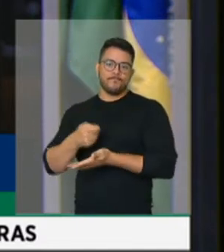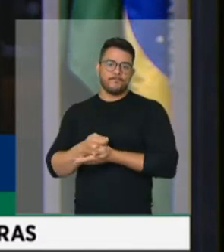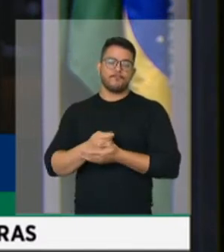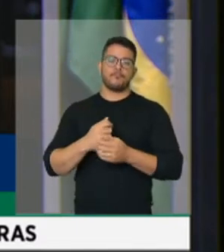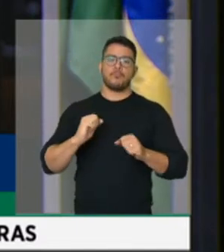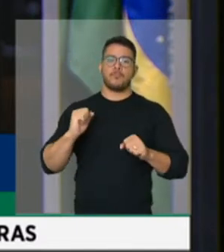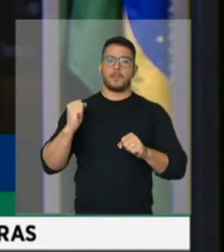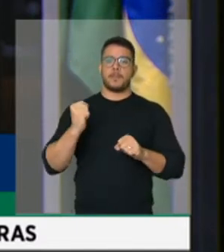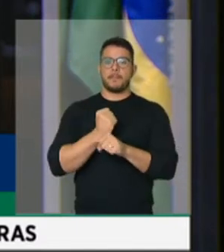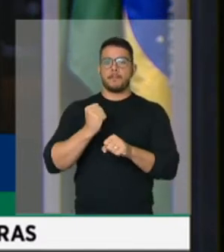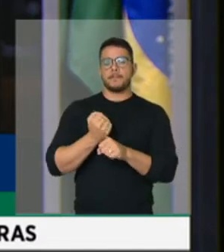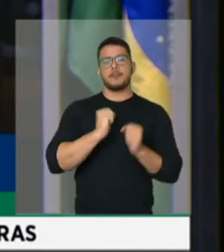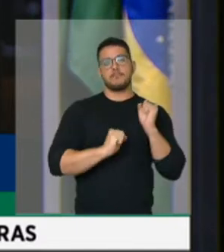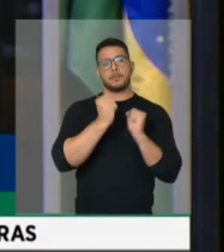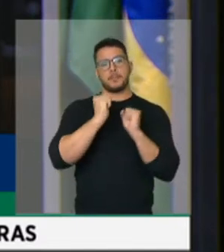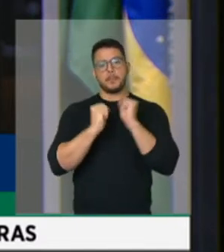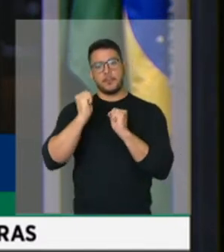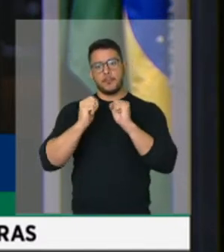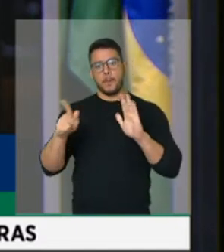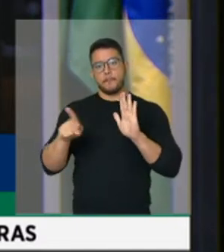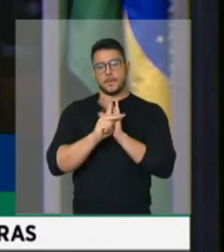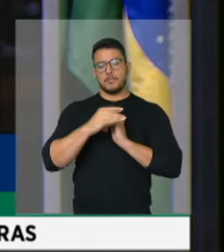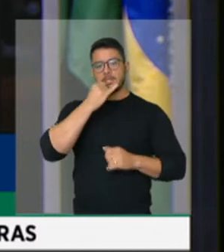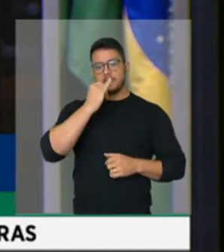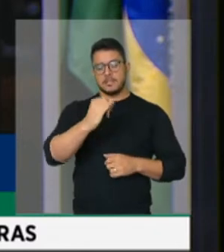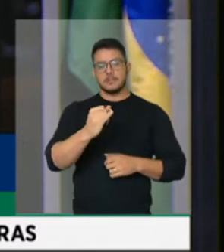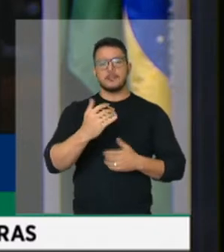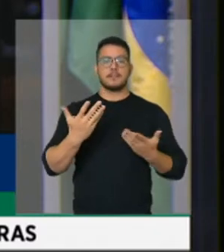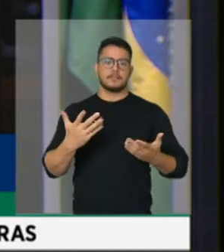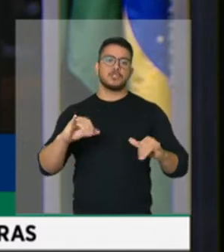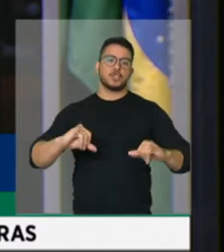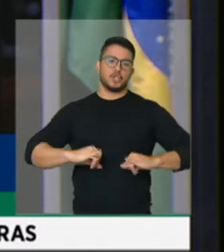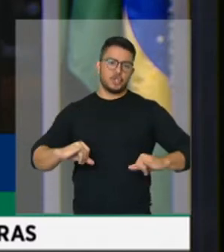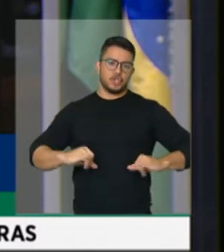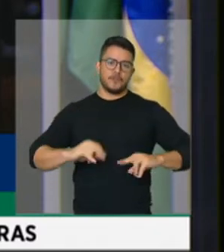MAIS VULNERÁVEIS ATENDIDOS OBRIGATORIAMENTE PELAS DISTRIBUIDORAS. POR CONTA DESSA INJUSTIÇA OS PEQUENOS